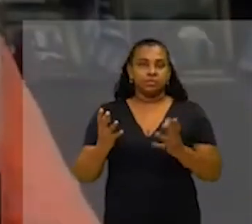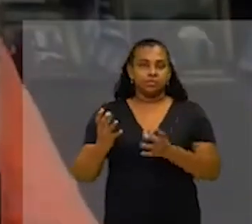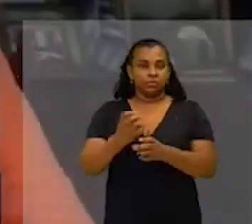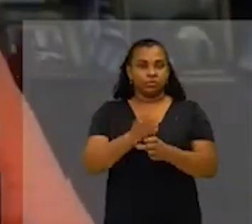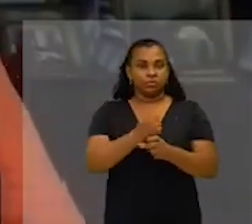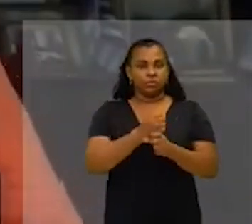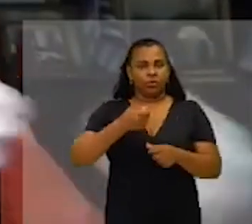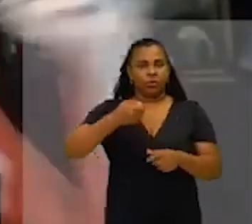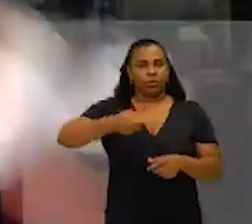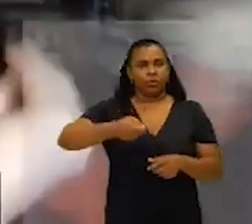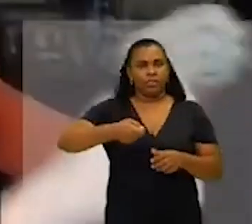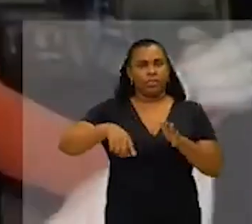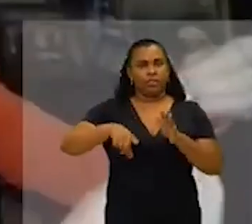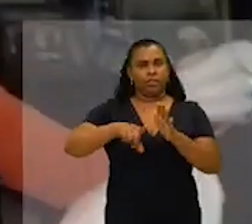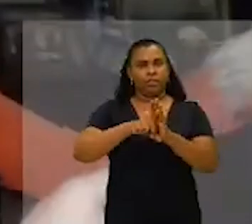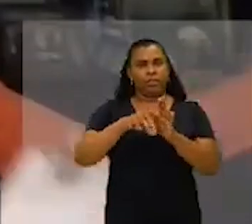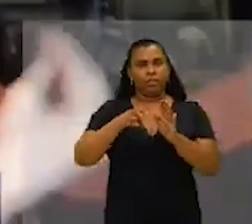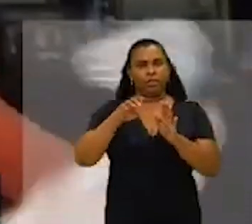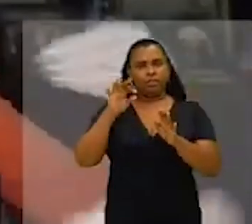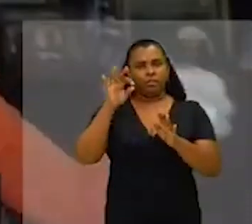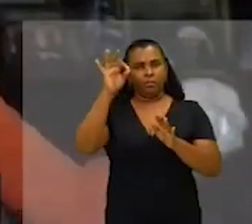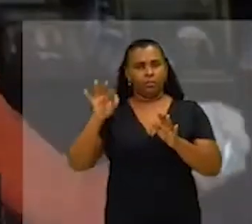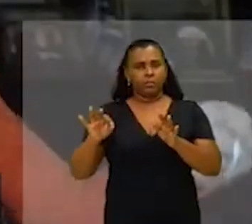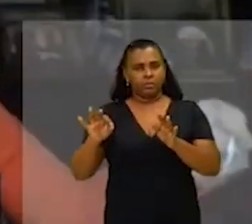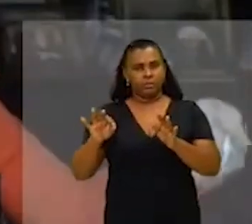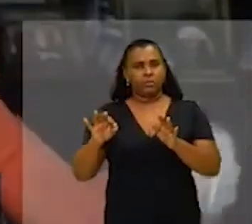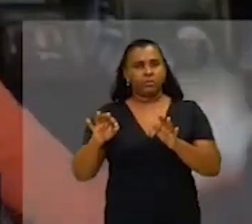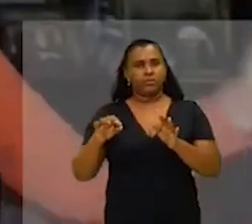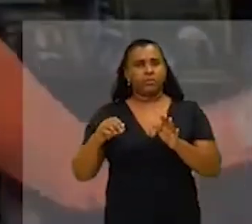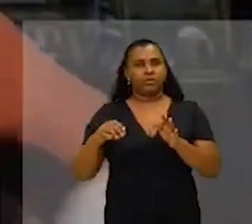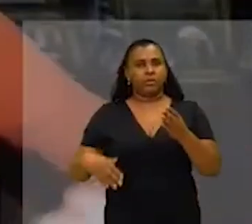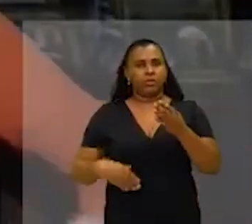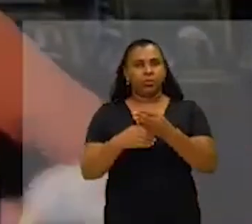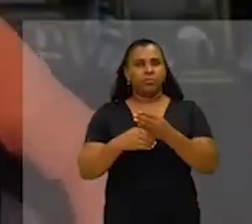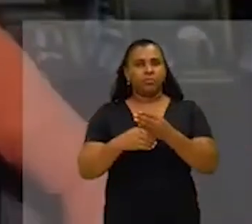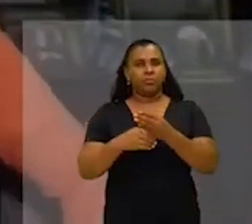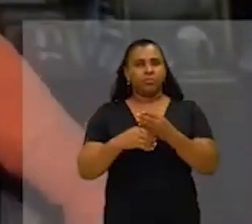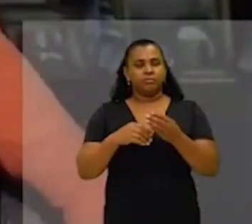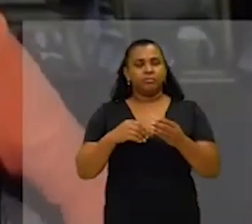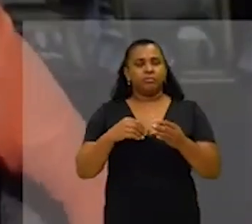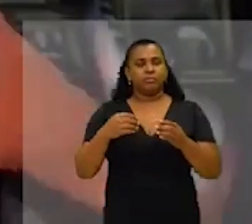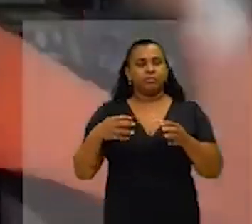legal das fotos as vemos um subsídio Extra os partidos por isso o candidato só quando mexe no